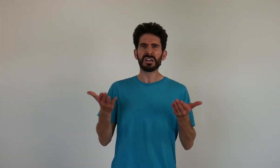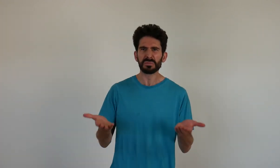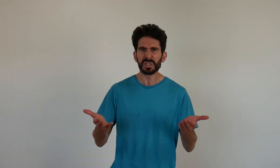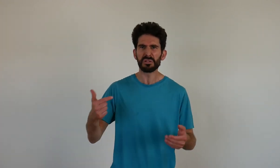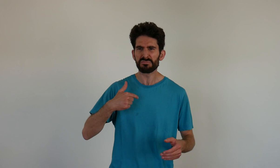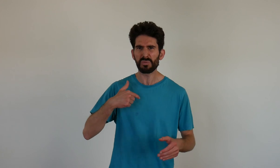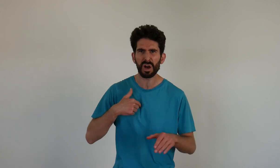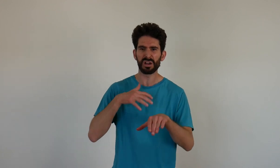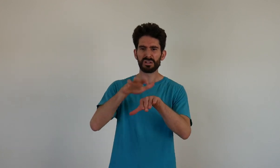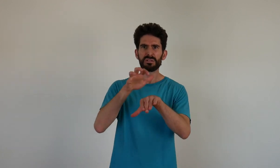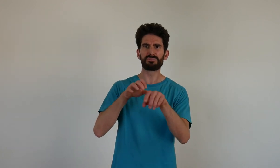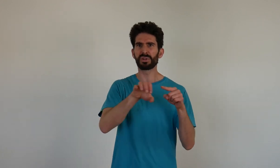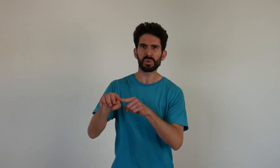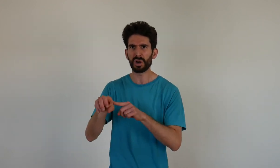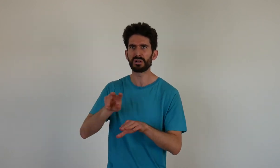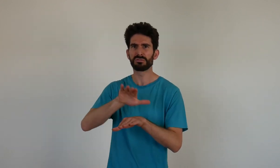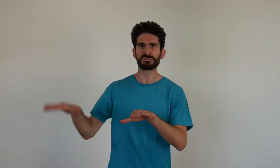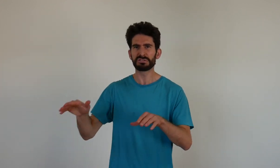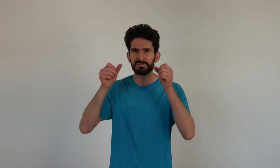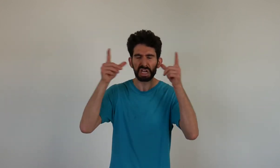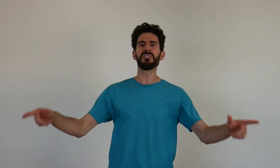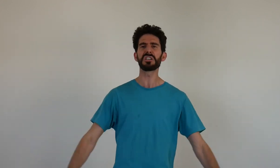Maintenant, c'est moi qui me suis levé du pied droit !